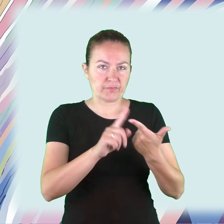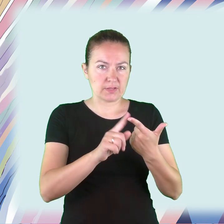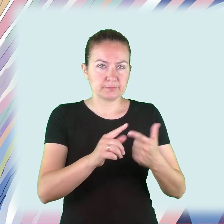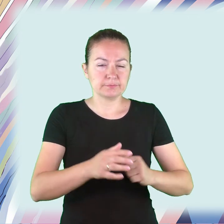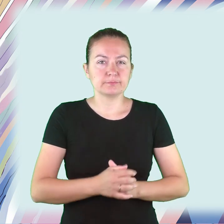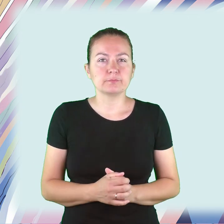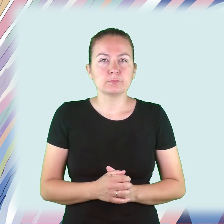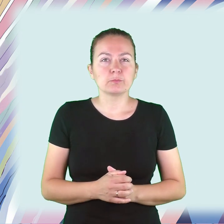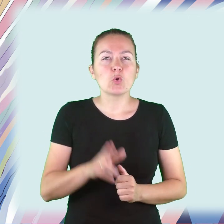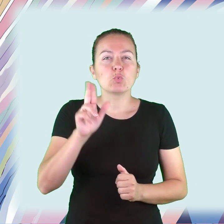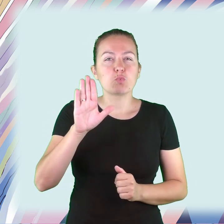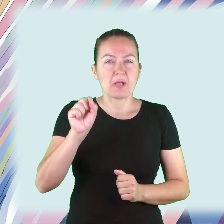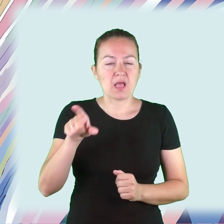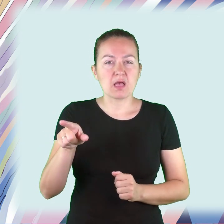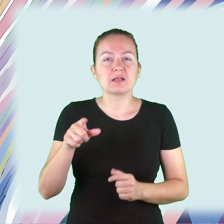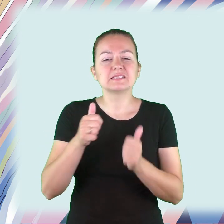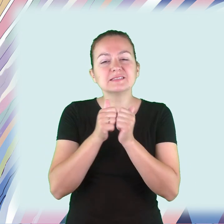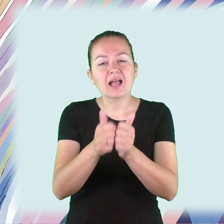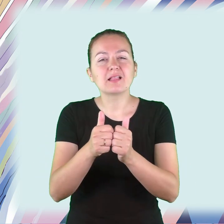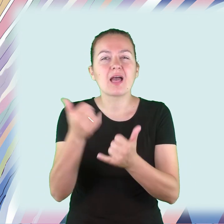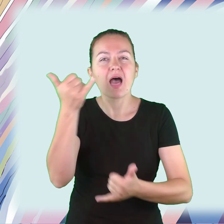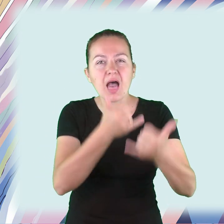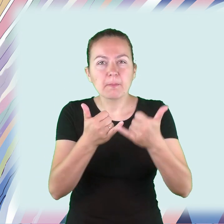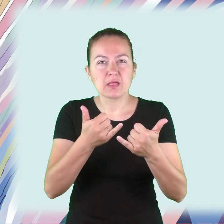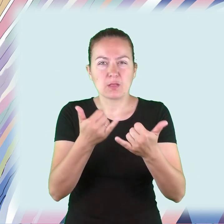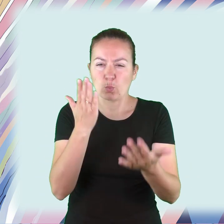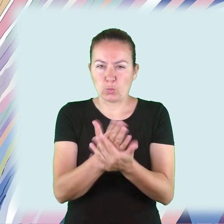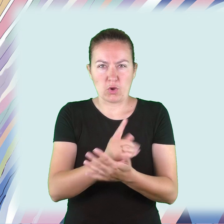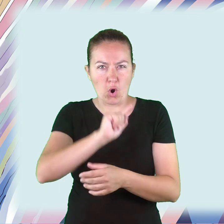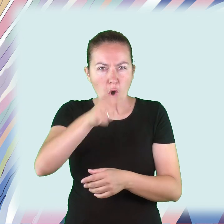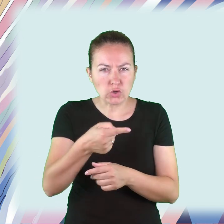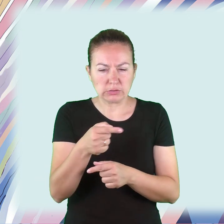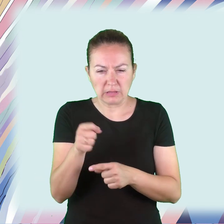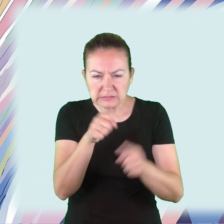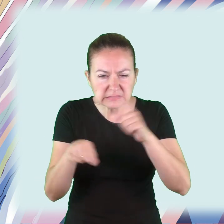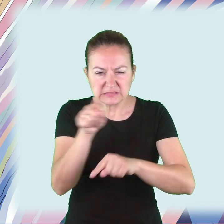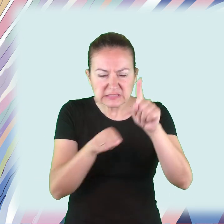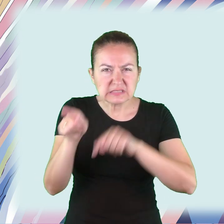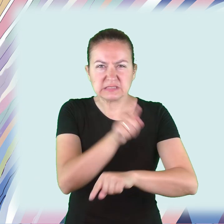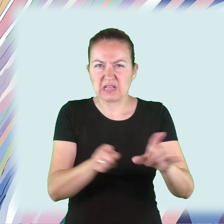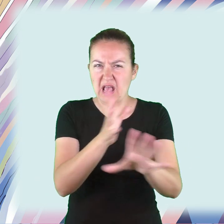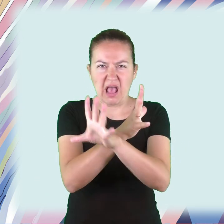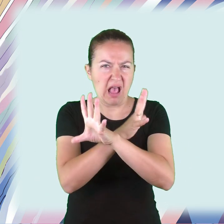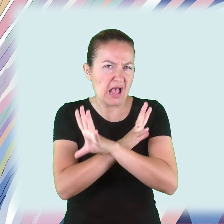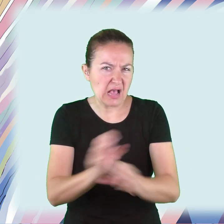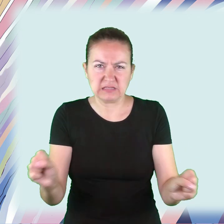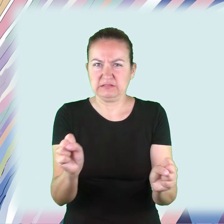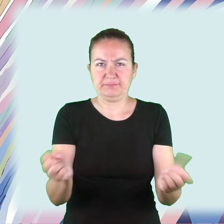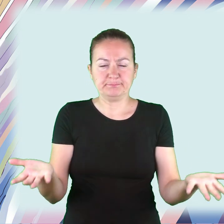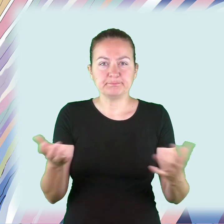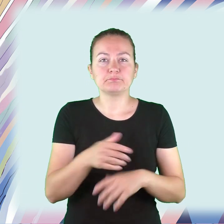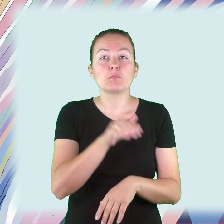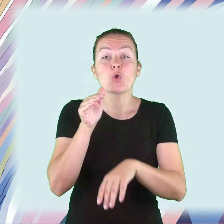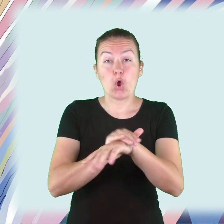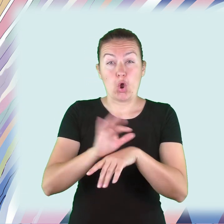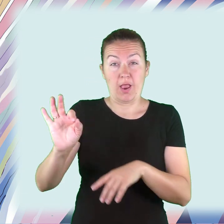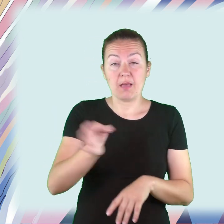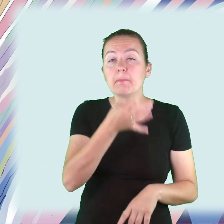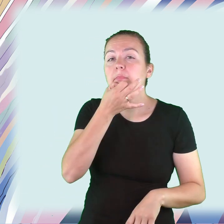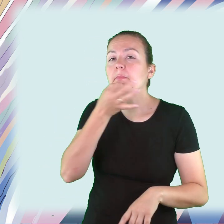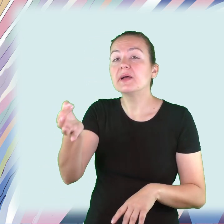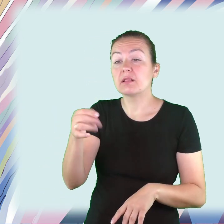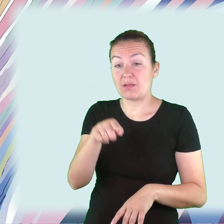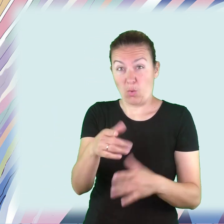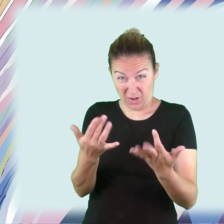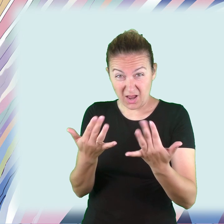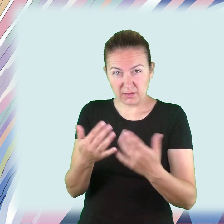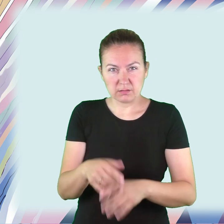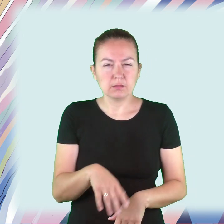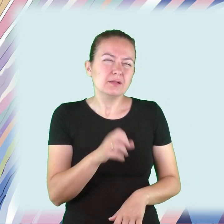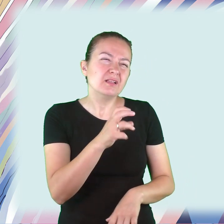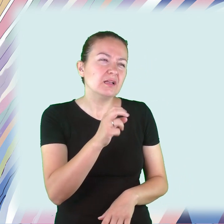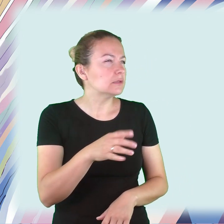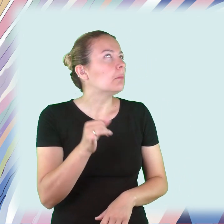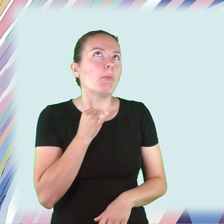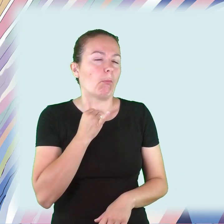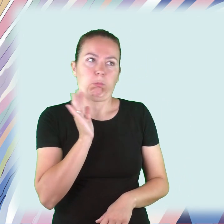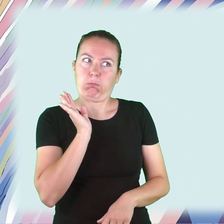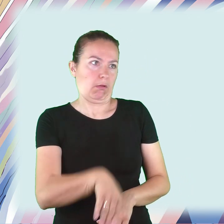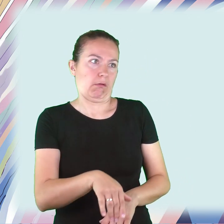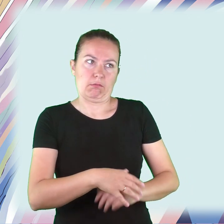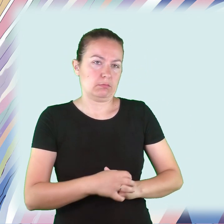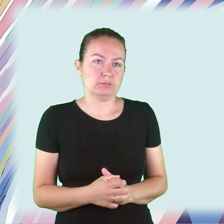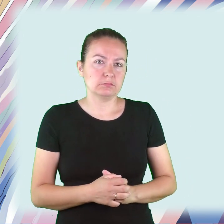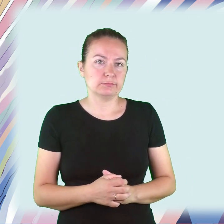2. Kuba od godziny próbuje rozwiązać zadanie z chemii, ale mu się nie udaje. Jego kolega pyta, czy to zadanie jest łatwe. Kuba odpowiada: Tak, bułka z masłem.